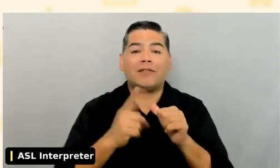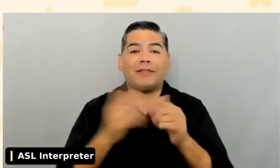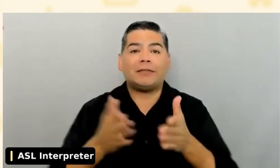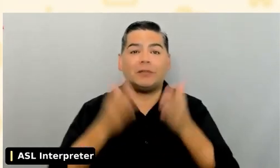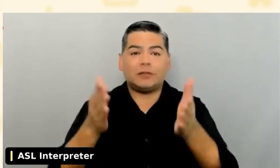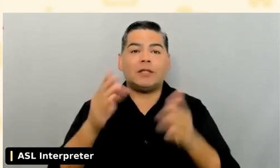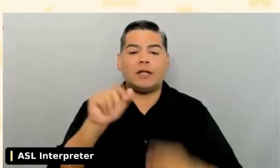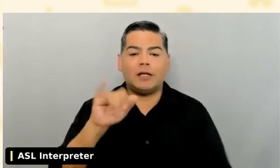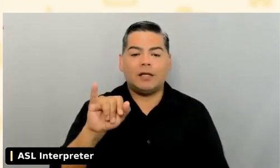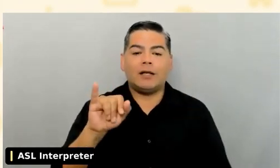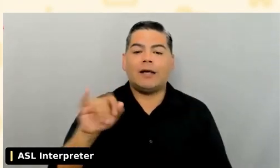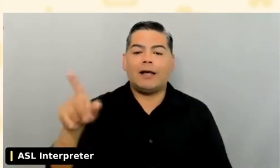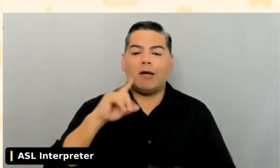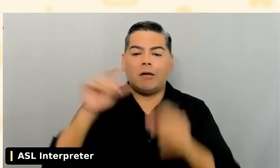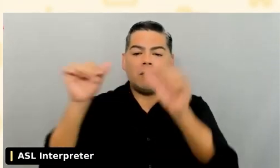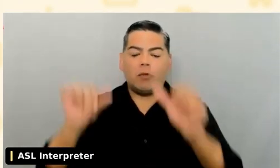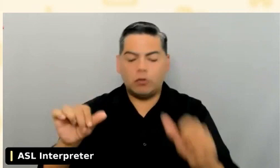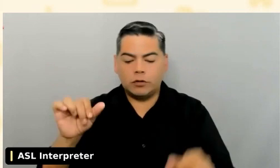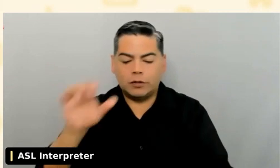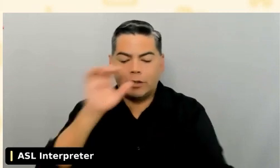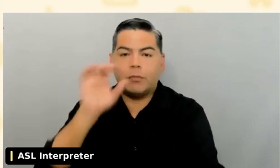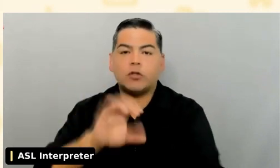Publiqué una foto de mi hijo con un casco de caballero,